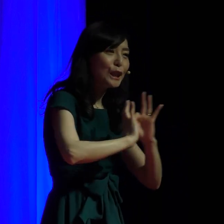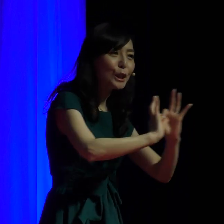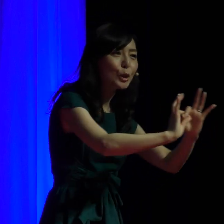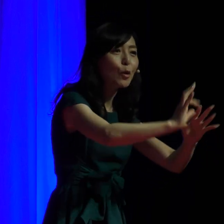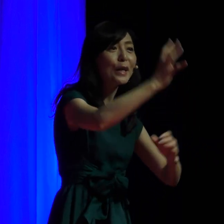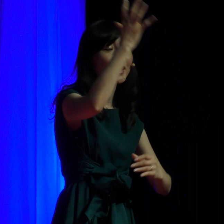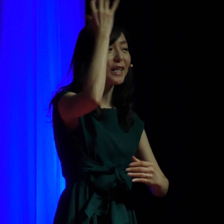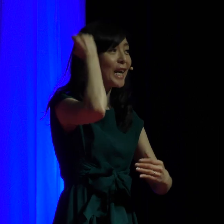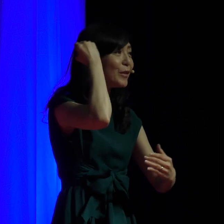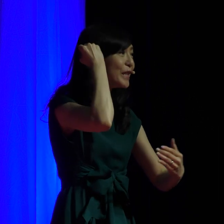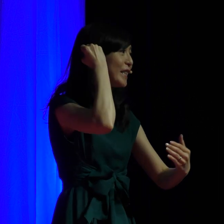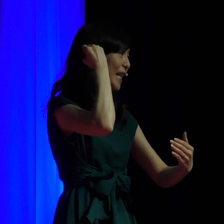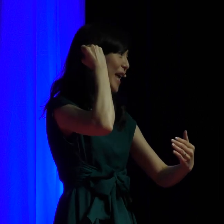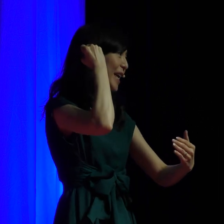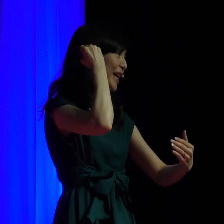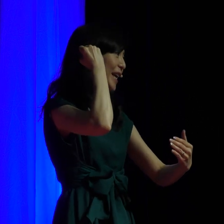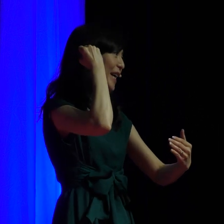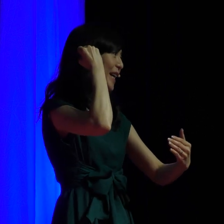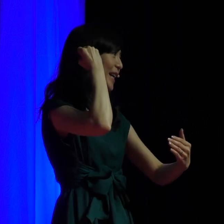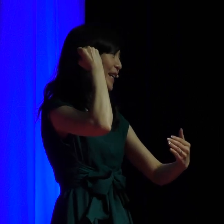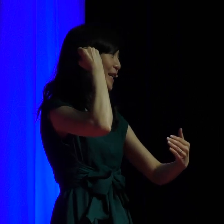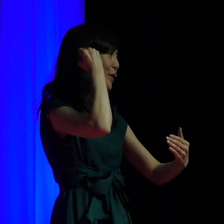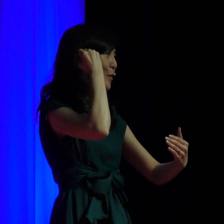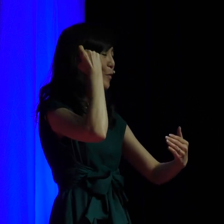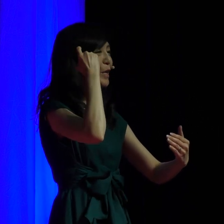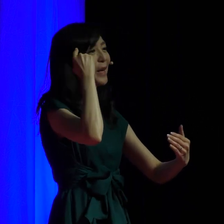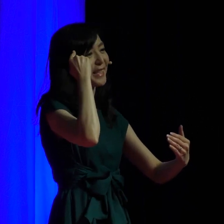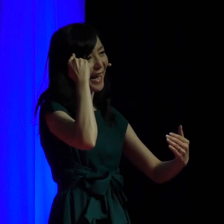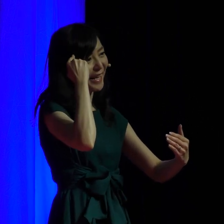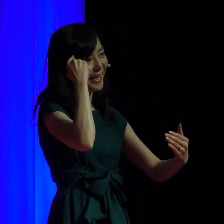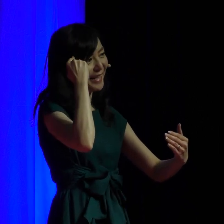que no olvidaría por toda la vida.